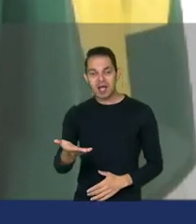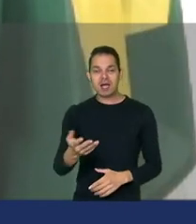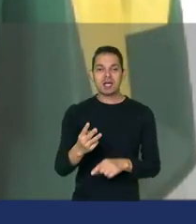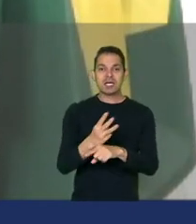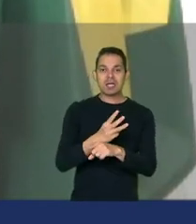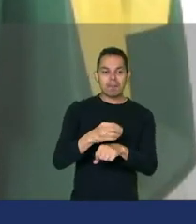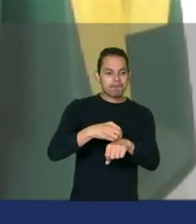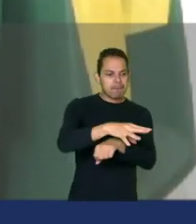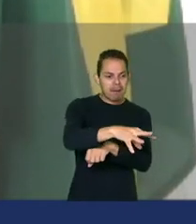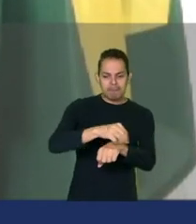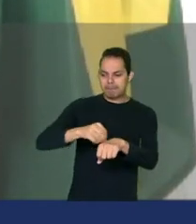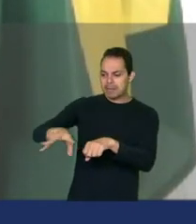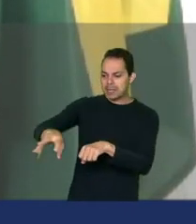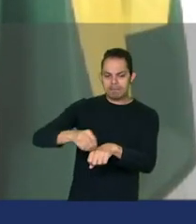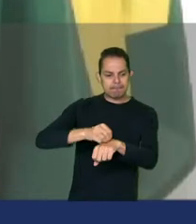ESTADO DE MINAS GERAIS. NÃO TERCEIRIZE A SUA